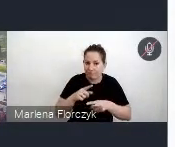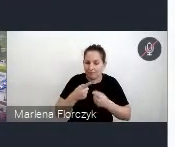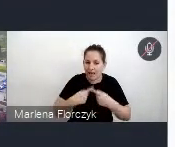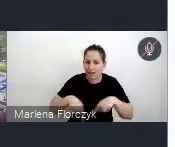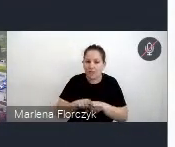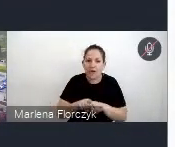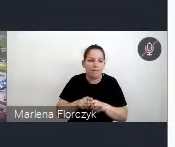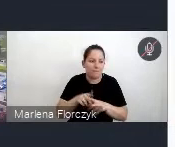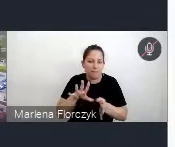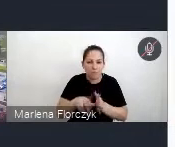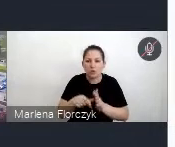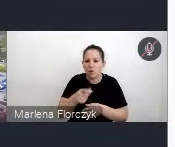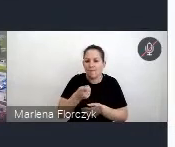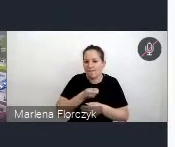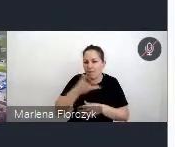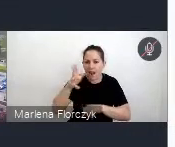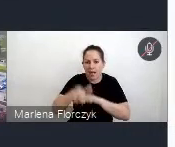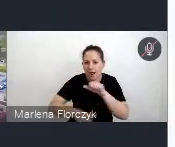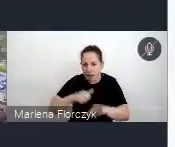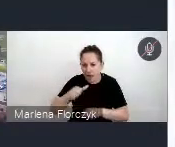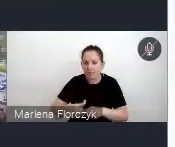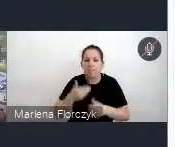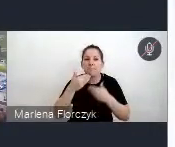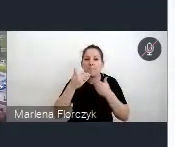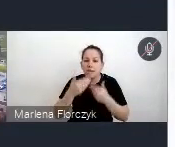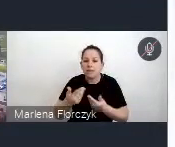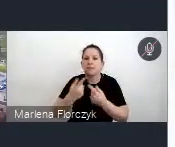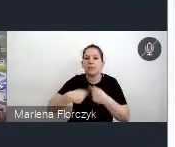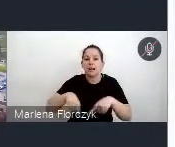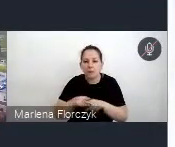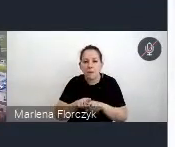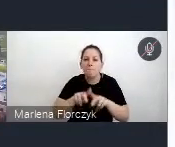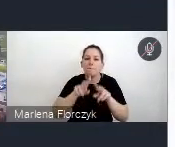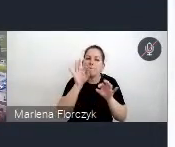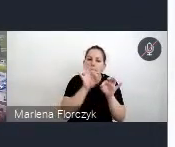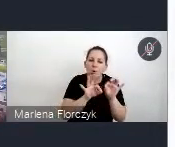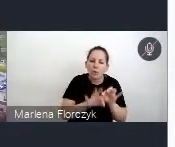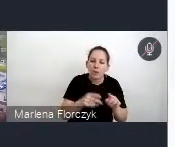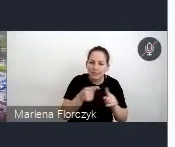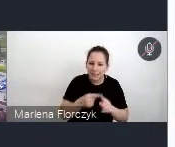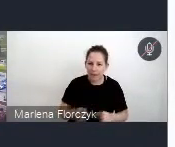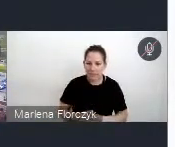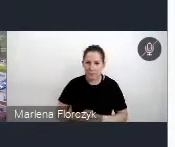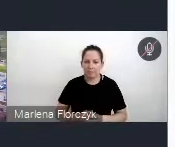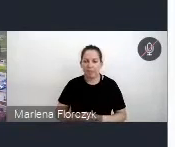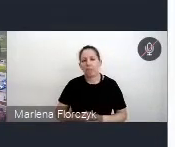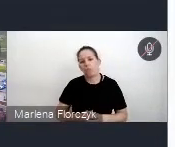które pozwolą nam realizować poszczególne cele. Wyszło nie najgorzej.